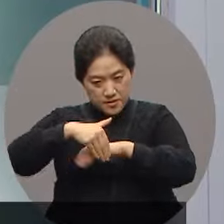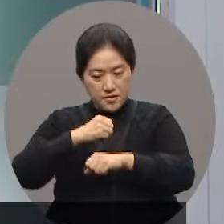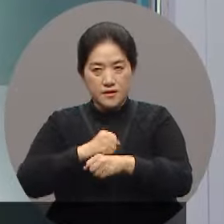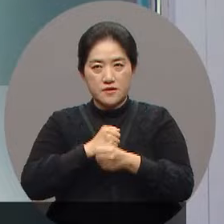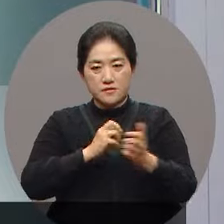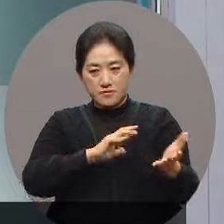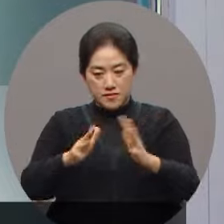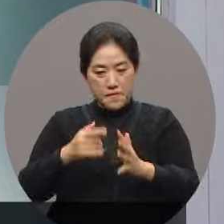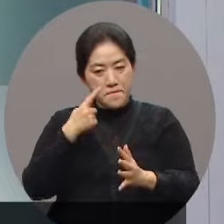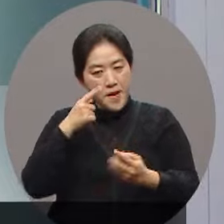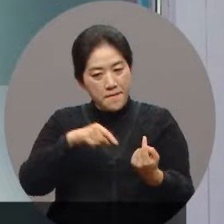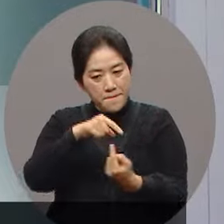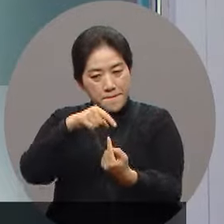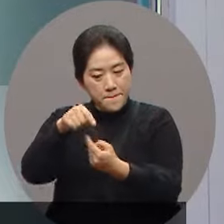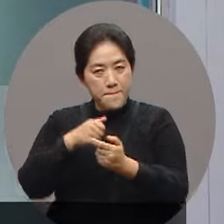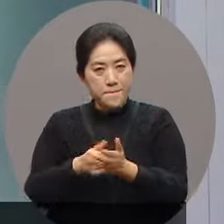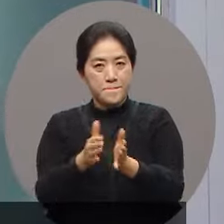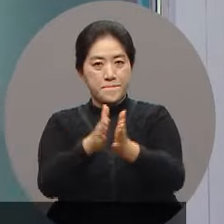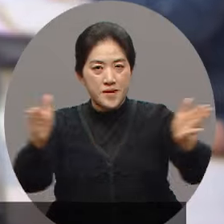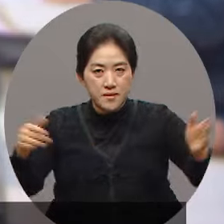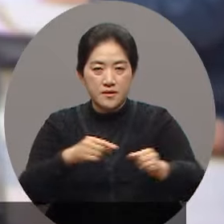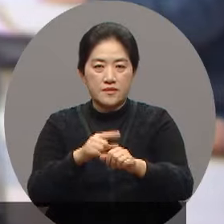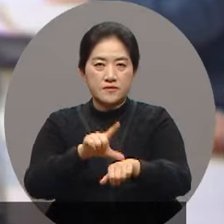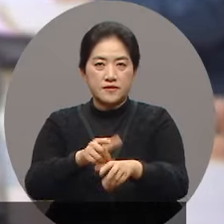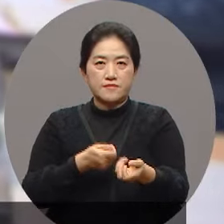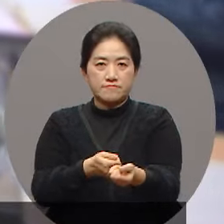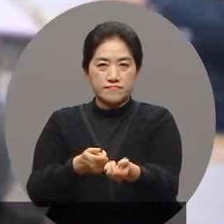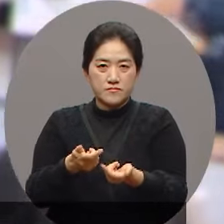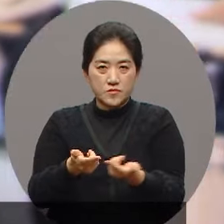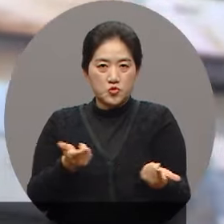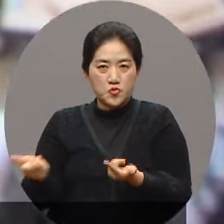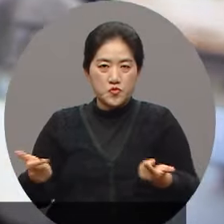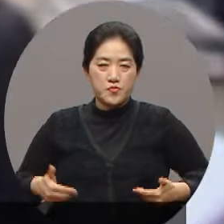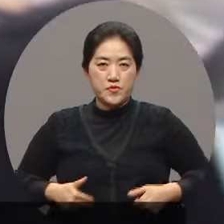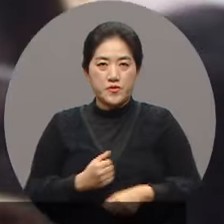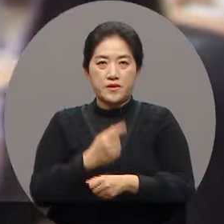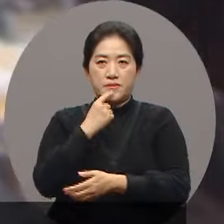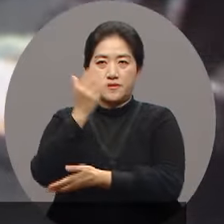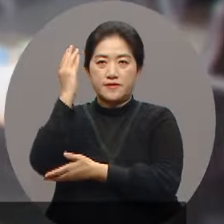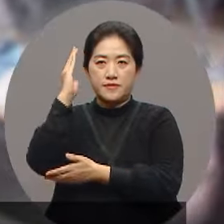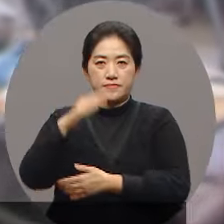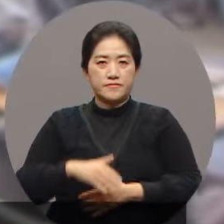다만 이들 대학들은 학문 편중과 전공 쏠림현상이 우려된다며 장기적 관점에서 의견을 모으고 시범 운영 등을 거쳐 도입 시기를 조절할 필요가 있다고 밝혔습니다. MBC 뉴스 전동혁입니다.